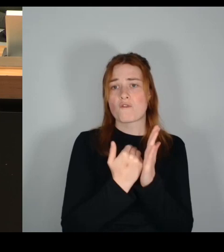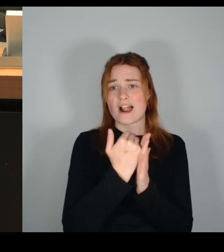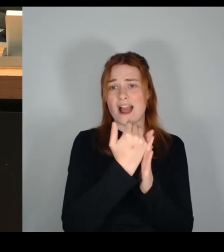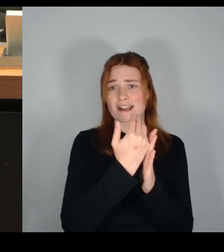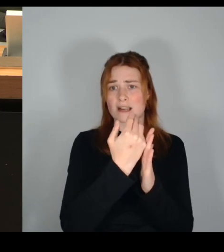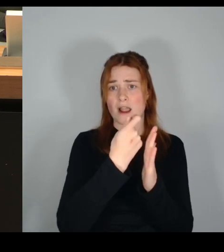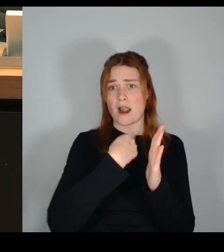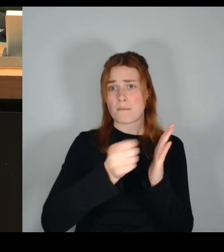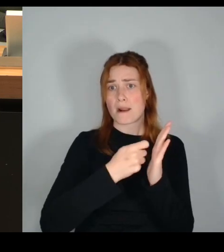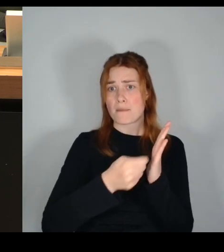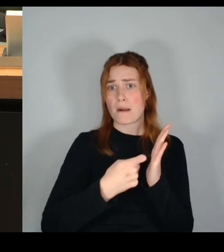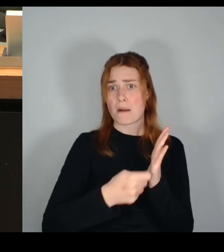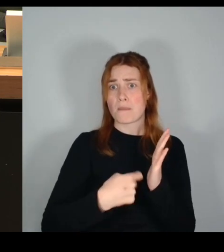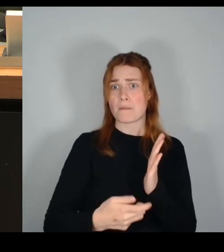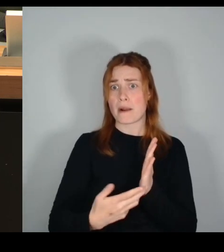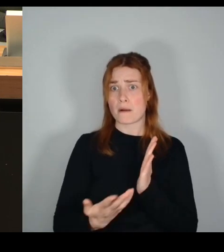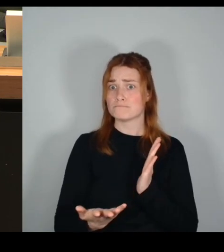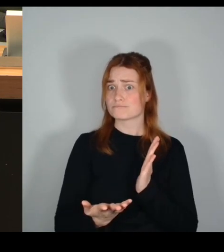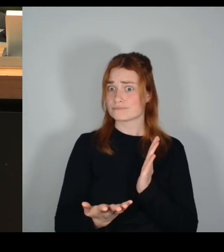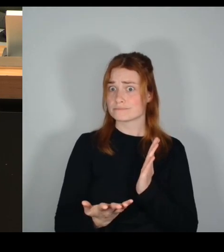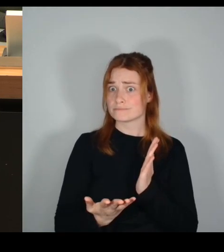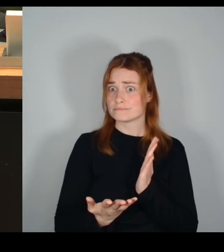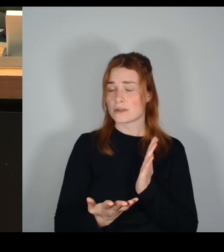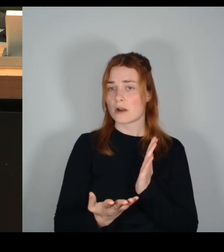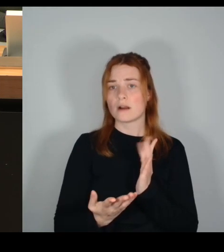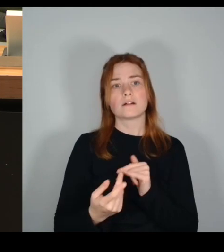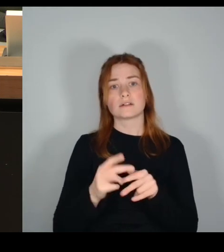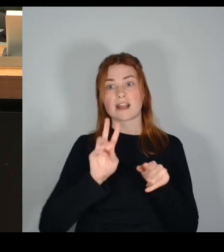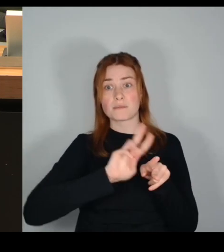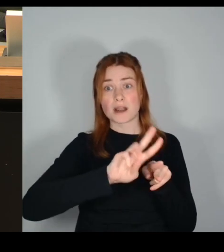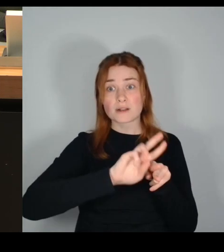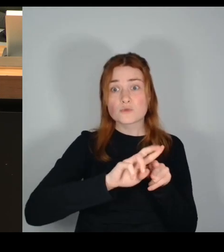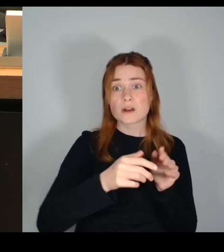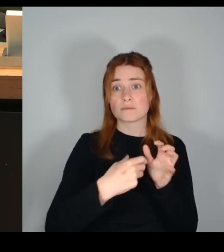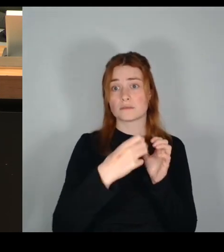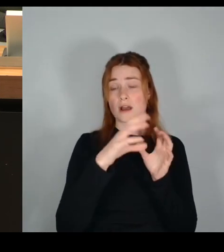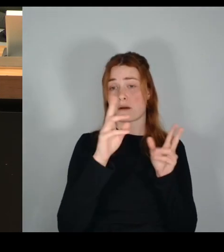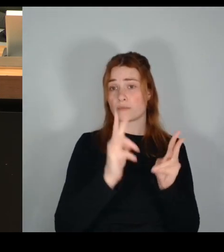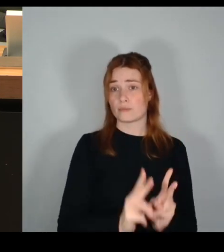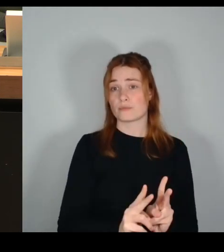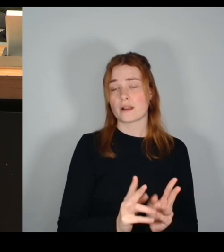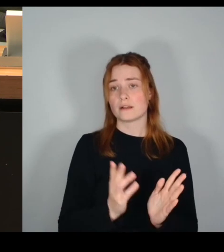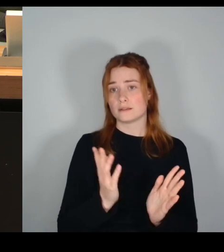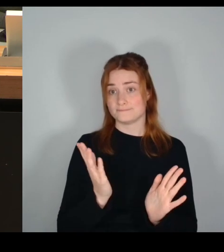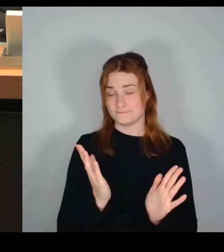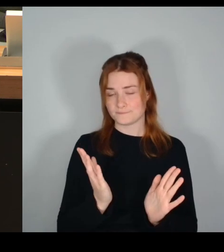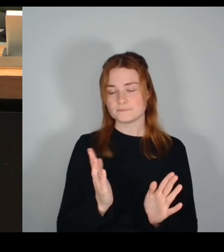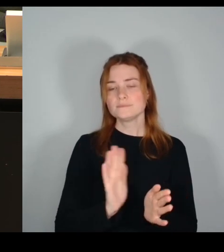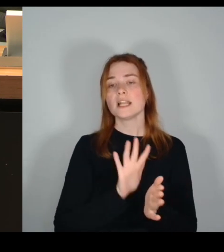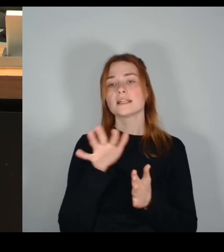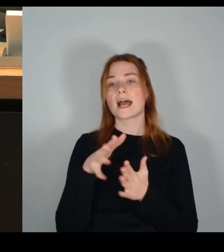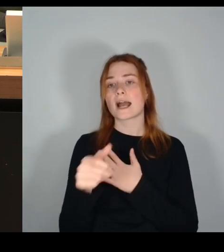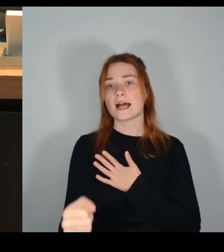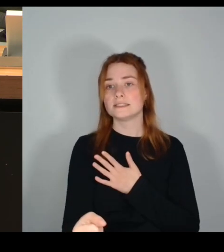sogar gedrosselt, um eine nachhaltige Energiepolitik brauchen wir eben keine Atomkraft, sondern günstige und